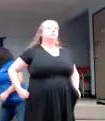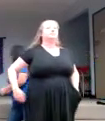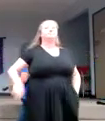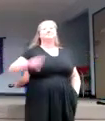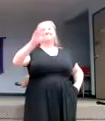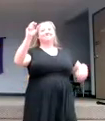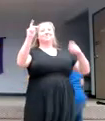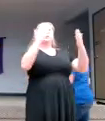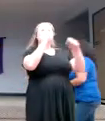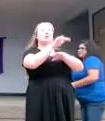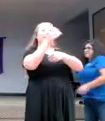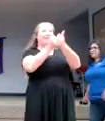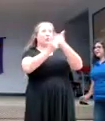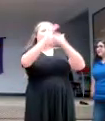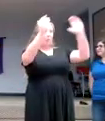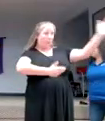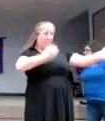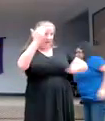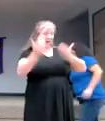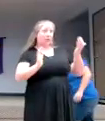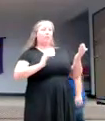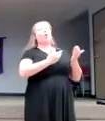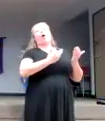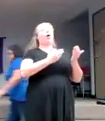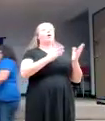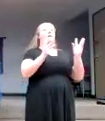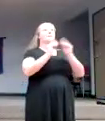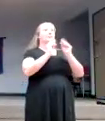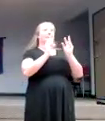he dicho bienvenido que van a hacer la presentación. que después de la presentación vamos a escritarlos con los usuarios y allí pueden hacer preguntas a nosotros o también personas que tienen camisetas azules, pero también en este momento por favor tomen el tiempo de ir a la mesa directamente atrás que tienen aparatos que le va a traducir. Yeah. Okay, good evening everyone and welcome to our town hall I'd like to welcome you on thank